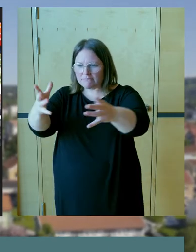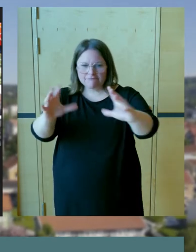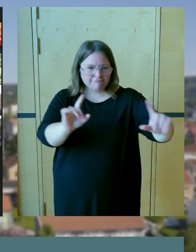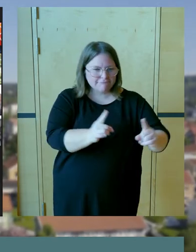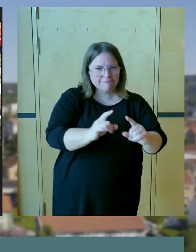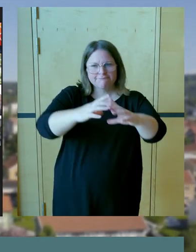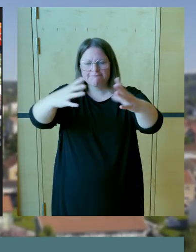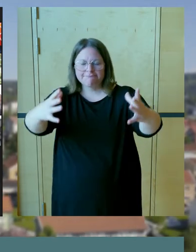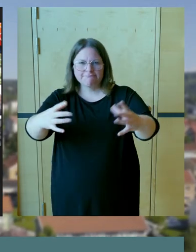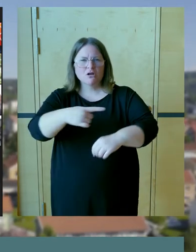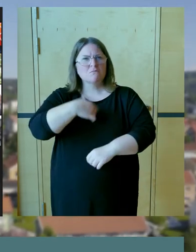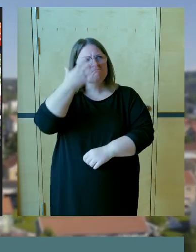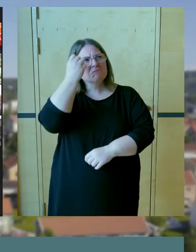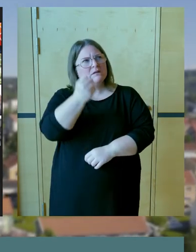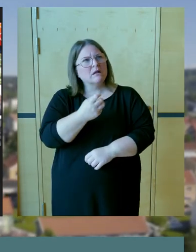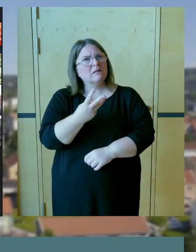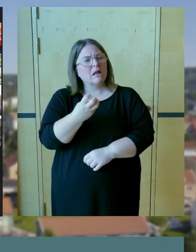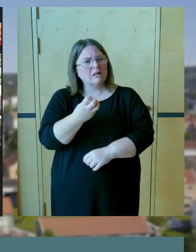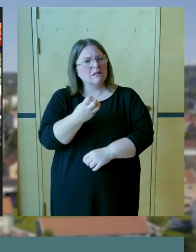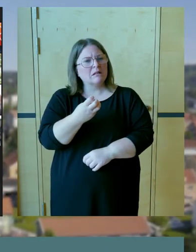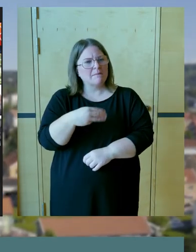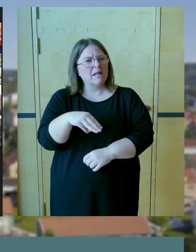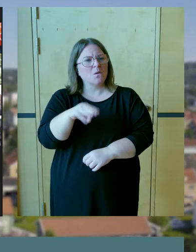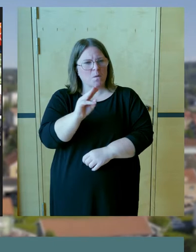Demografiska Kostar sökning